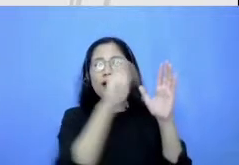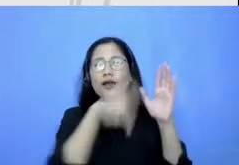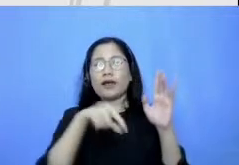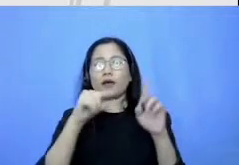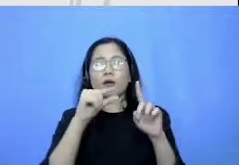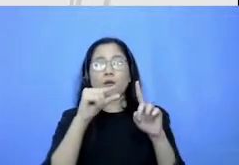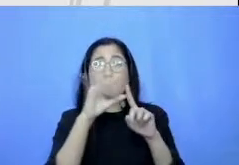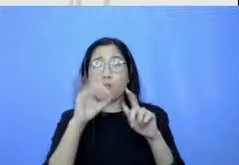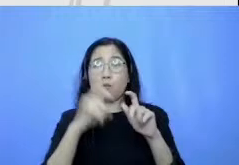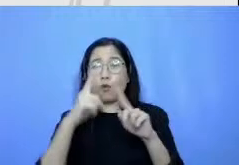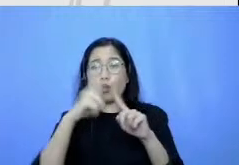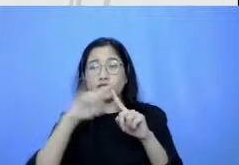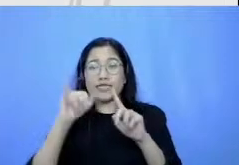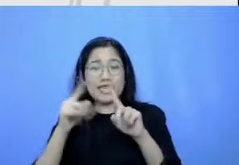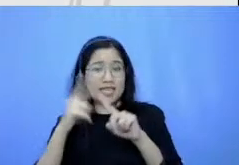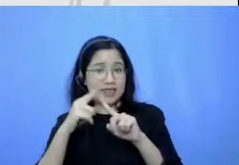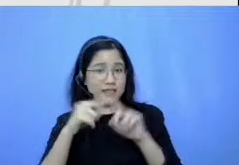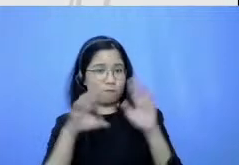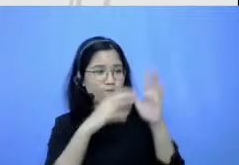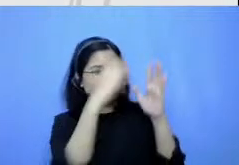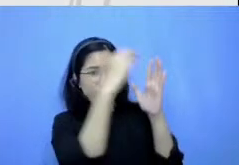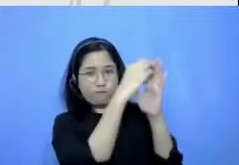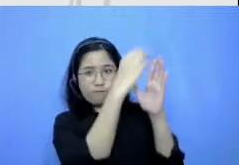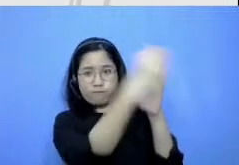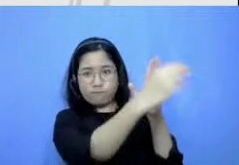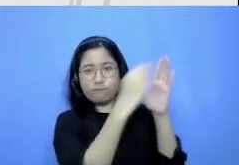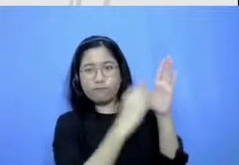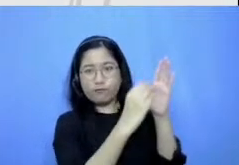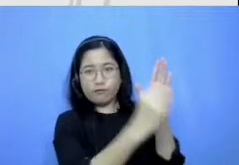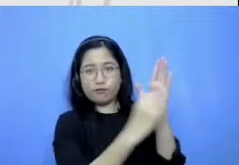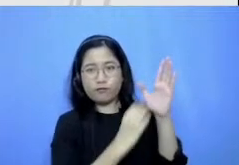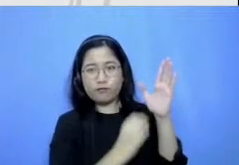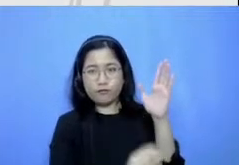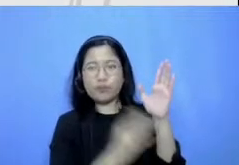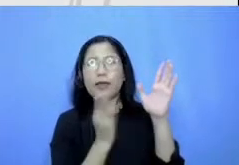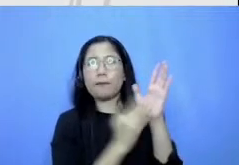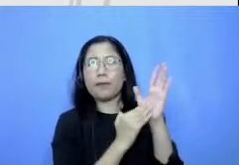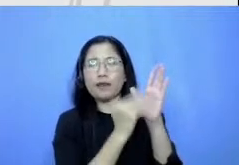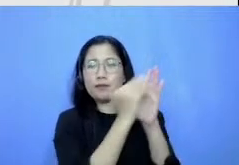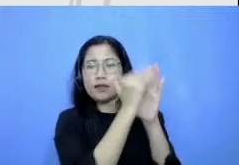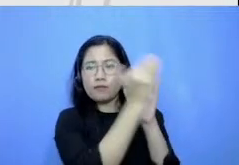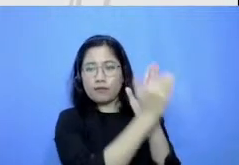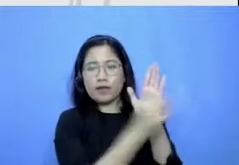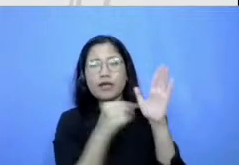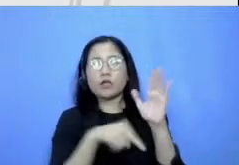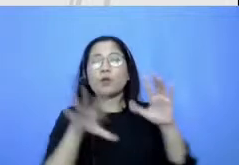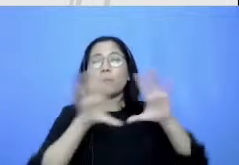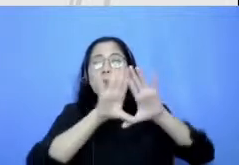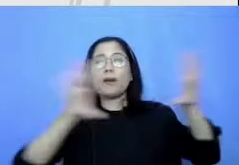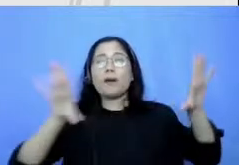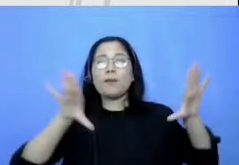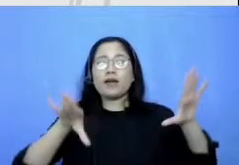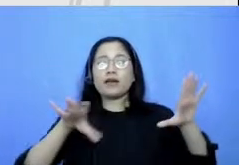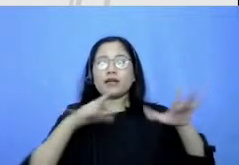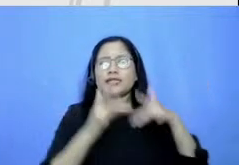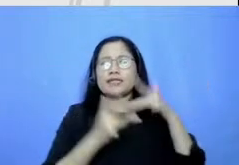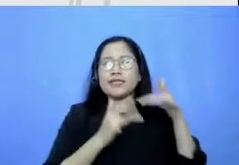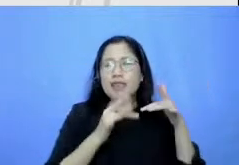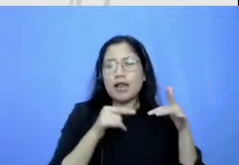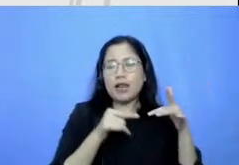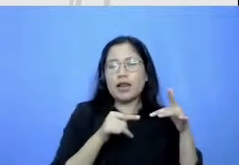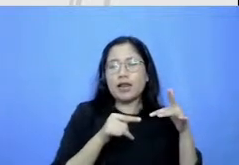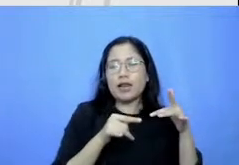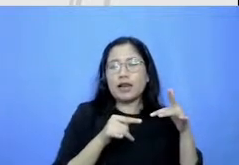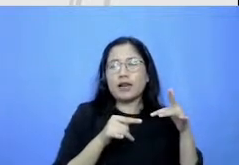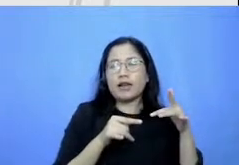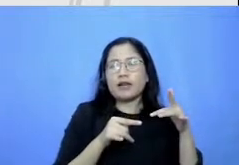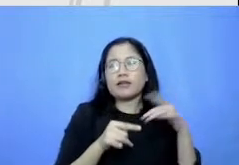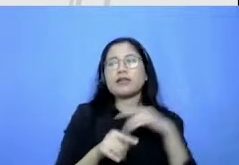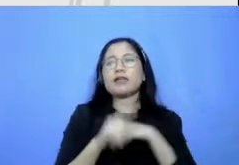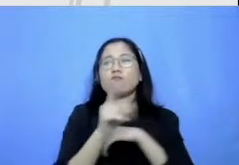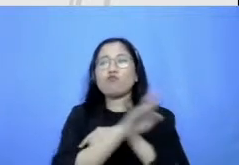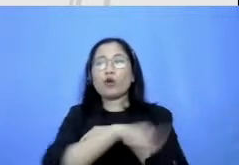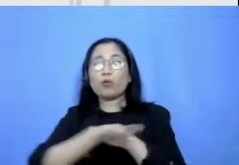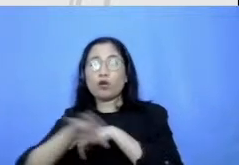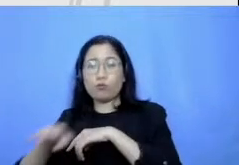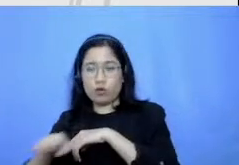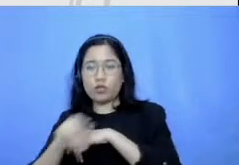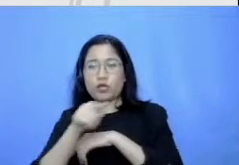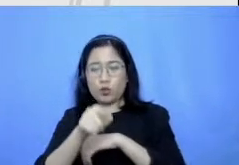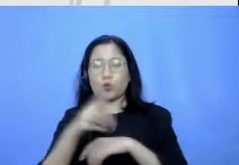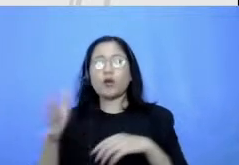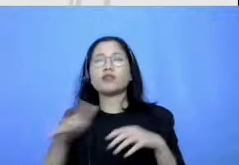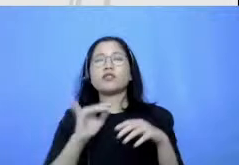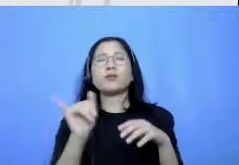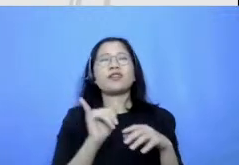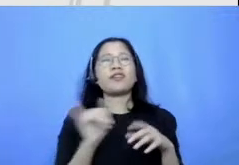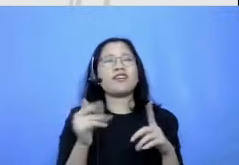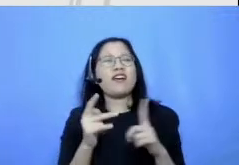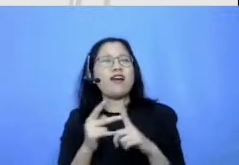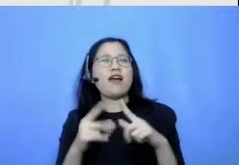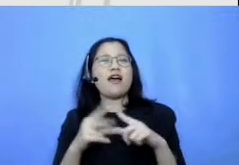khai ini adalah papan digitalnya xie xie murid ini ini adalah harta karunnya dia semua gagasan